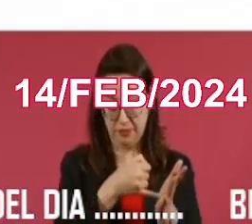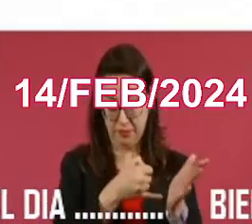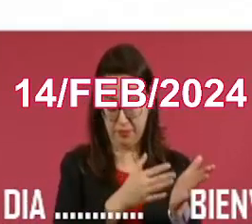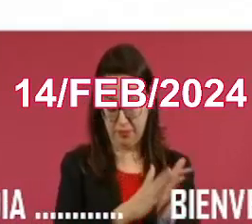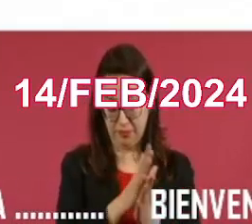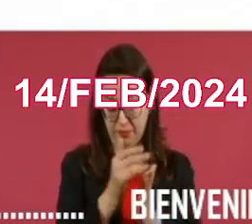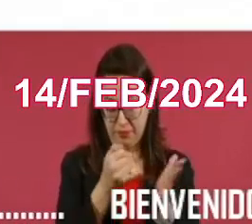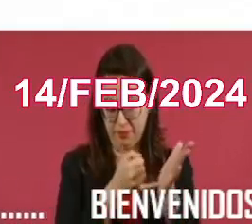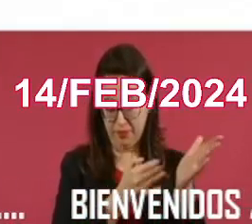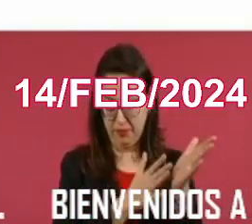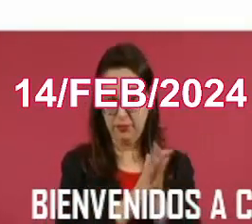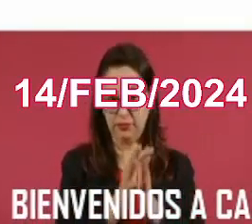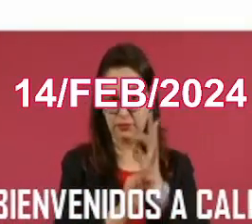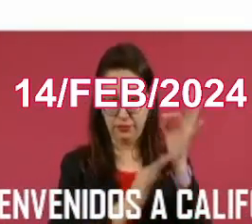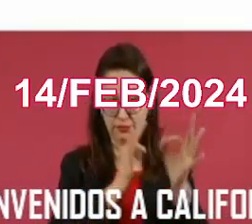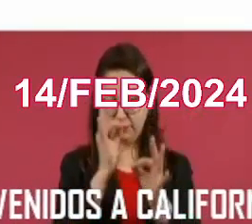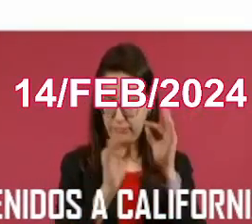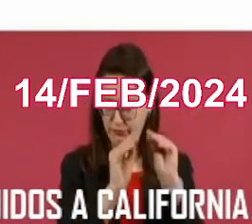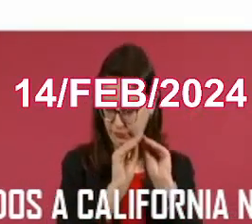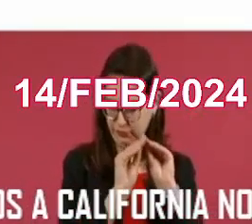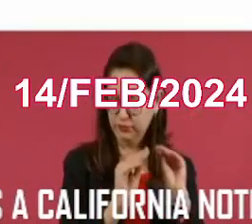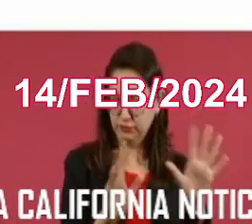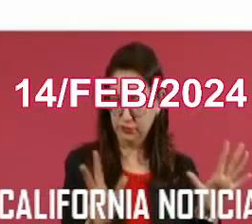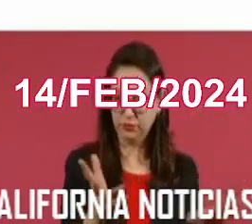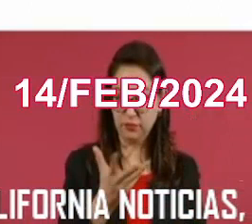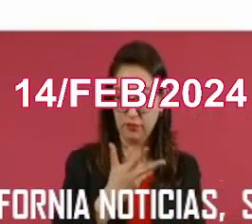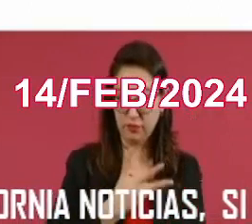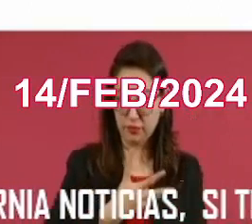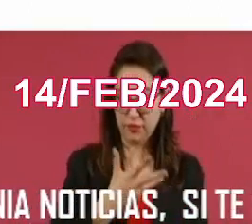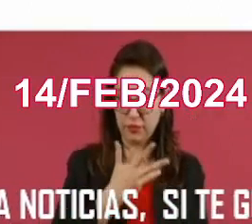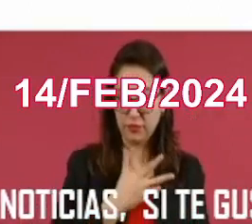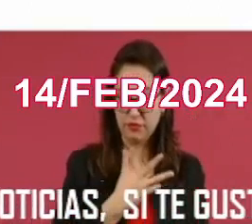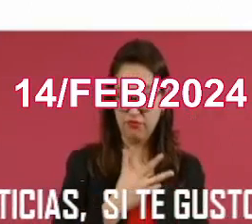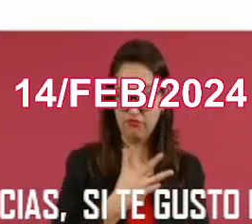editorial